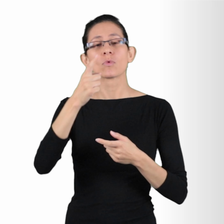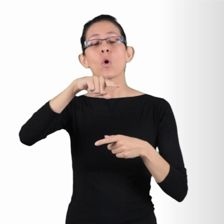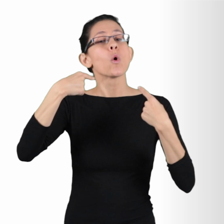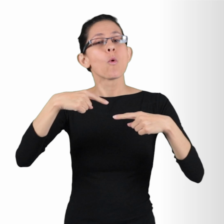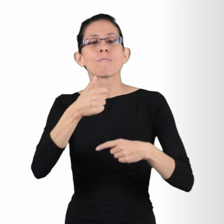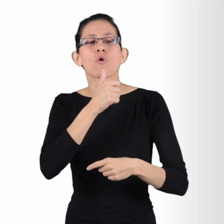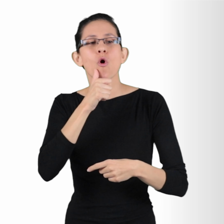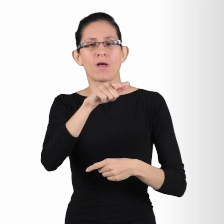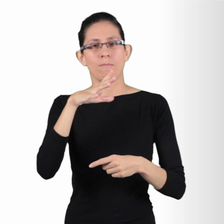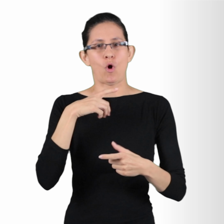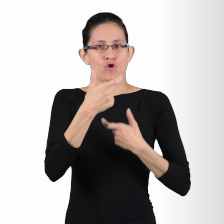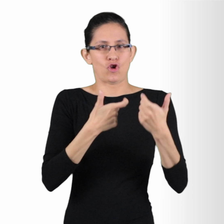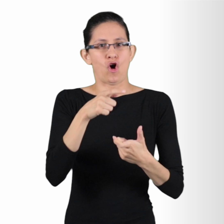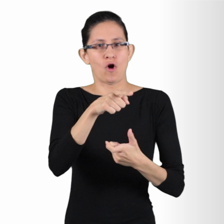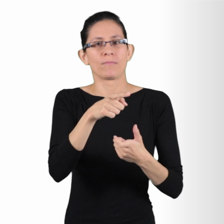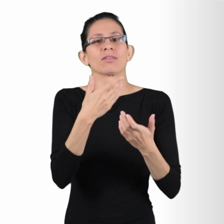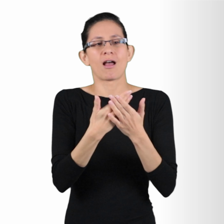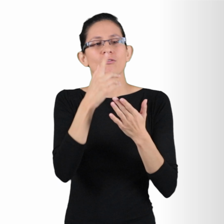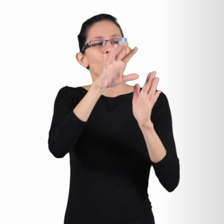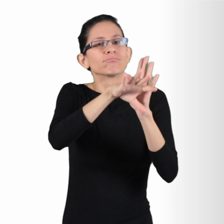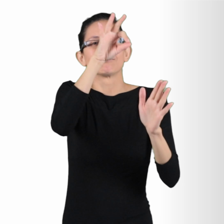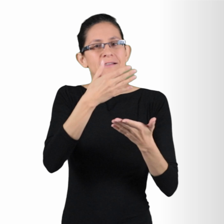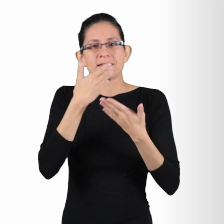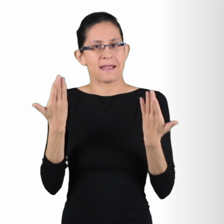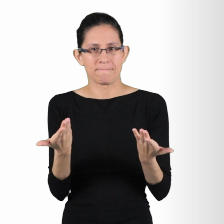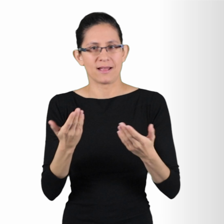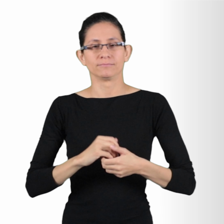Bo nie spróbowali tych czynności i ich nie znaleźli.